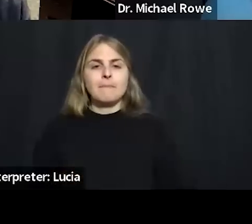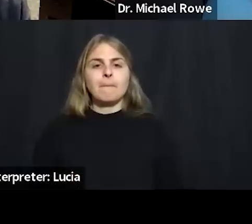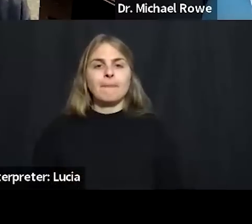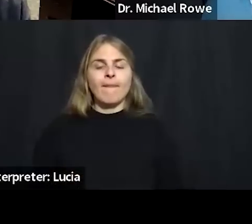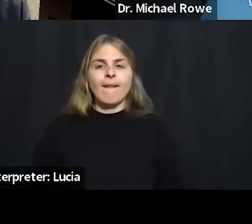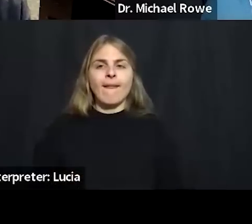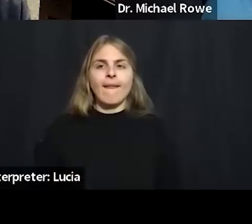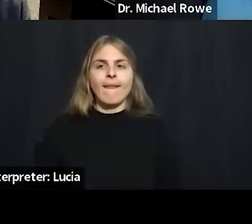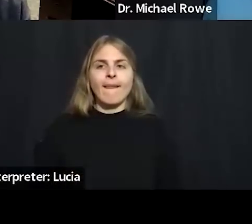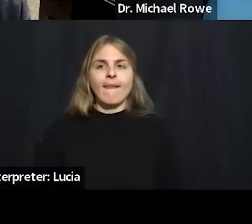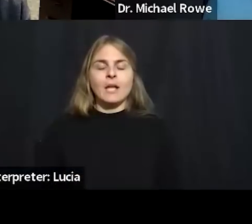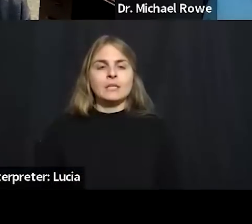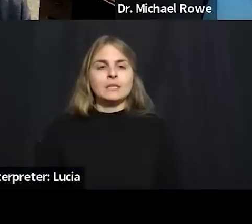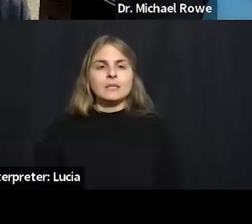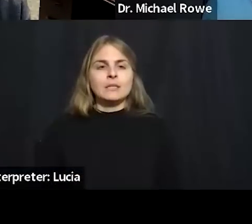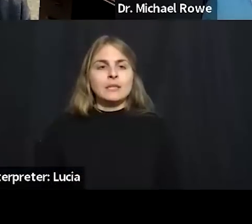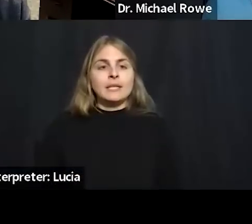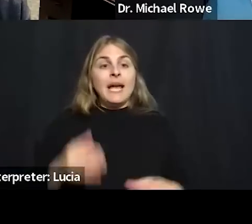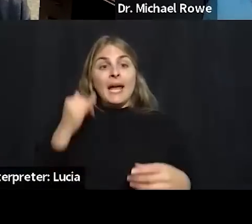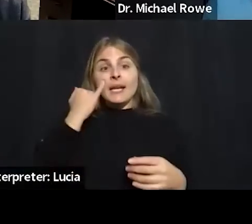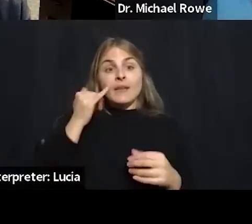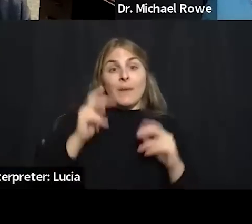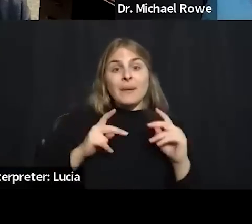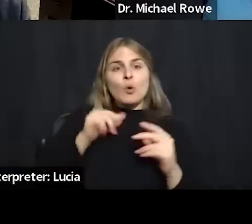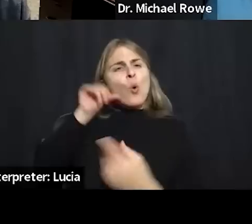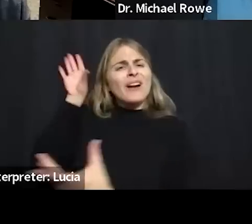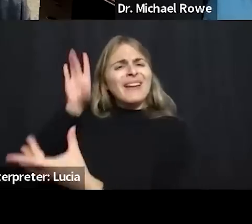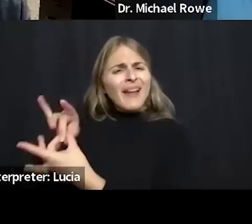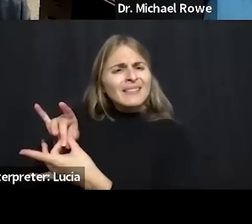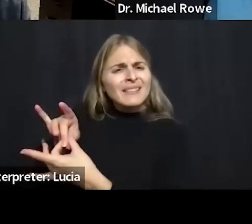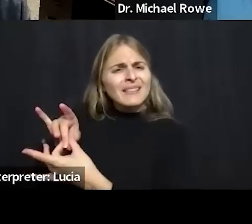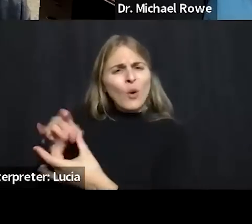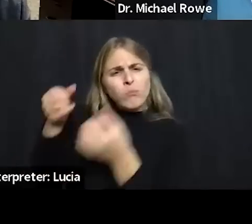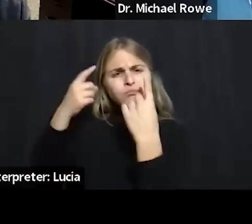que no están conectadas con la escena del sinhogarismo y han escuchado que alguien sin hogar con un animal